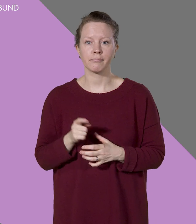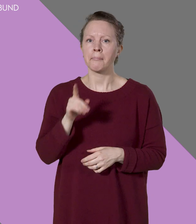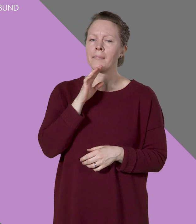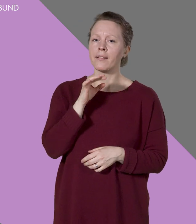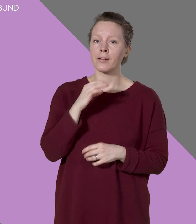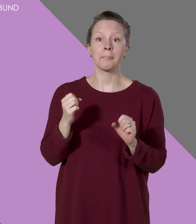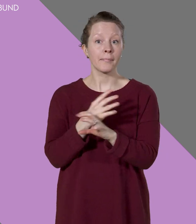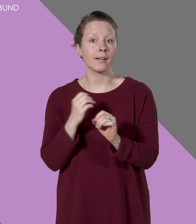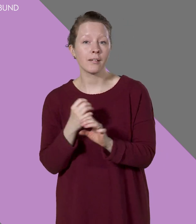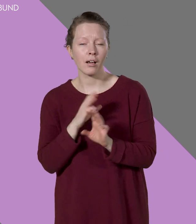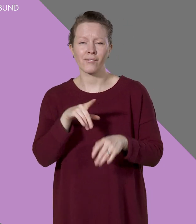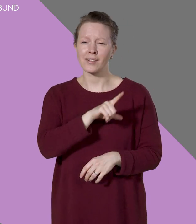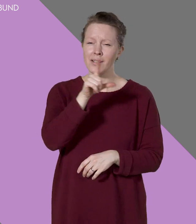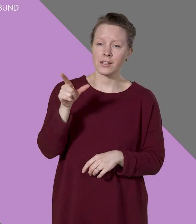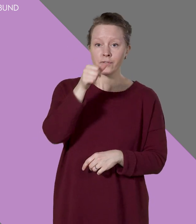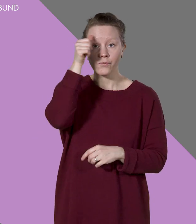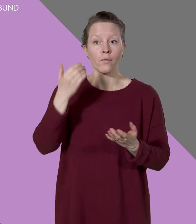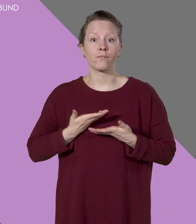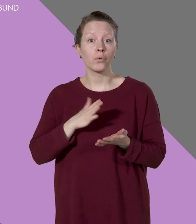säger till medier att hon redan länge har haft svårt att få -